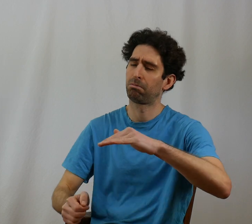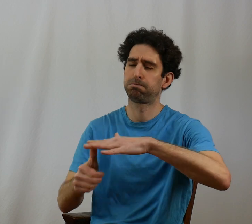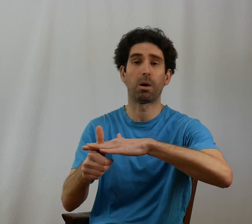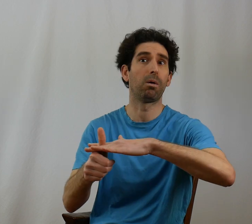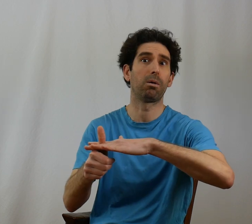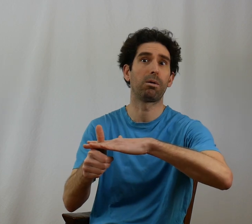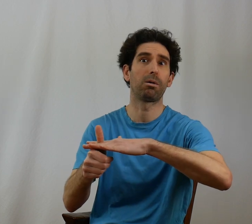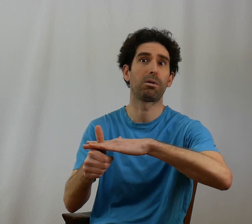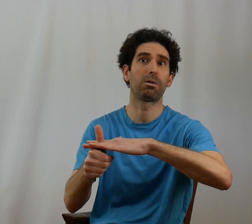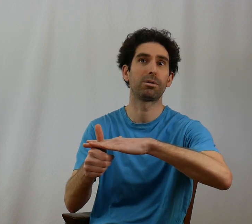*Pouce sort du sol*